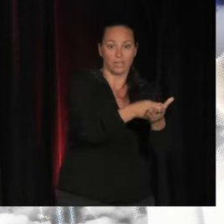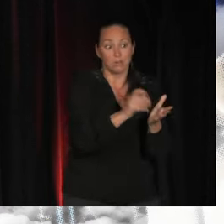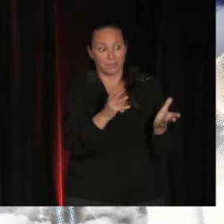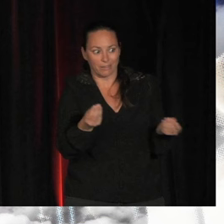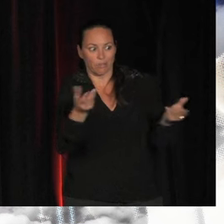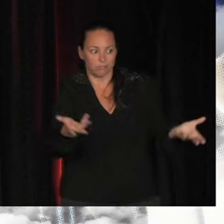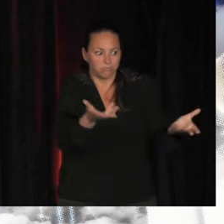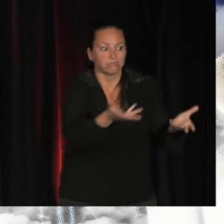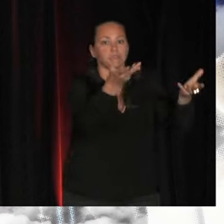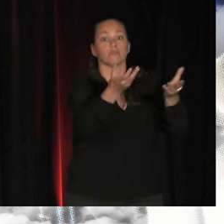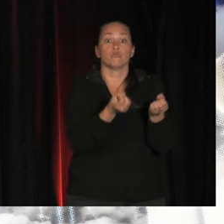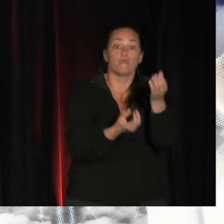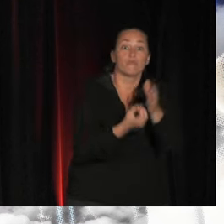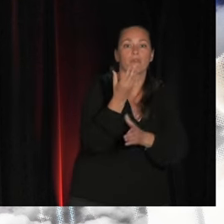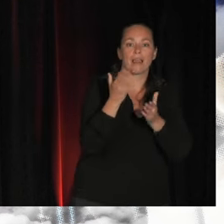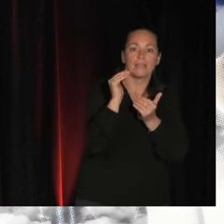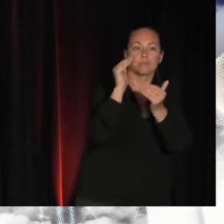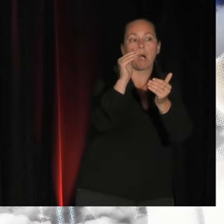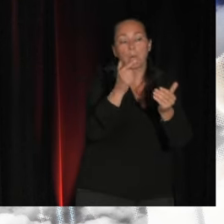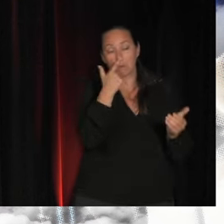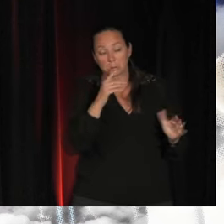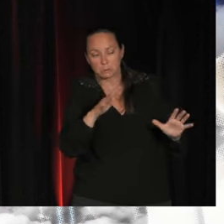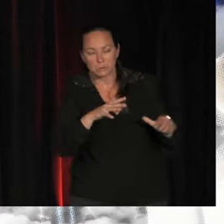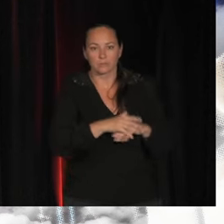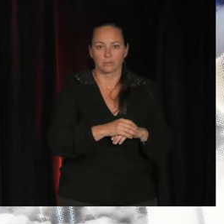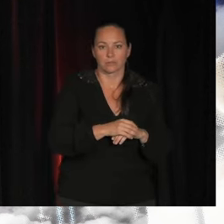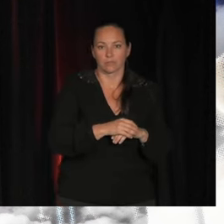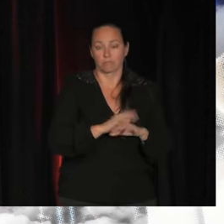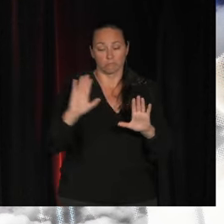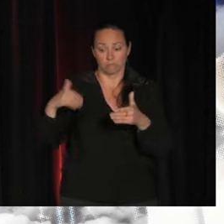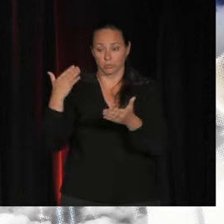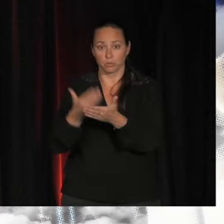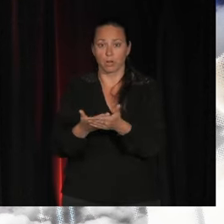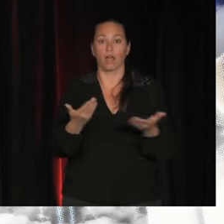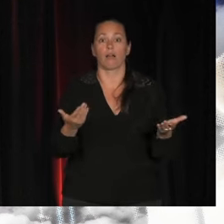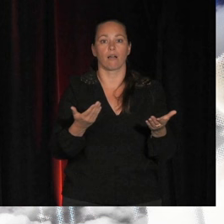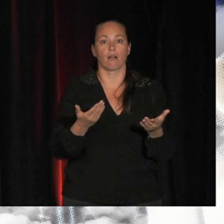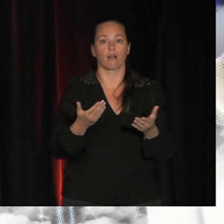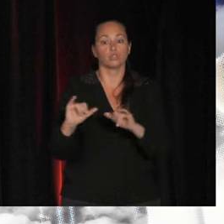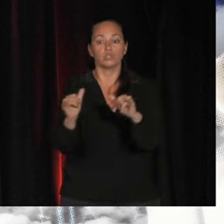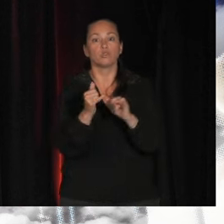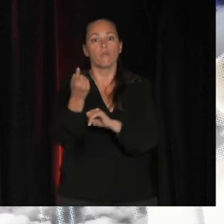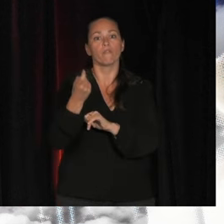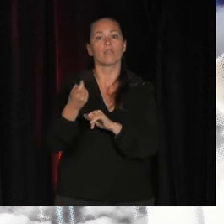truc et de donner un nouvel espoir, je ne suis pas super confiant parce que moi, jusqu'à présent, les jeux made in Microsoft ne sont pas forcément si incroyables.